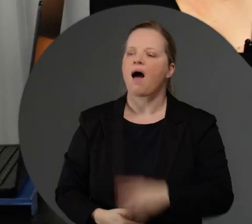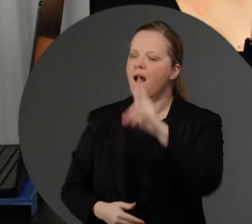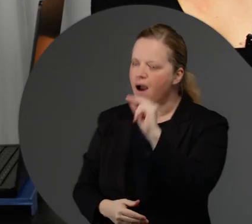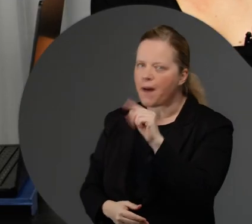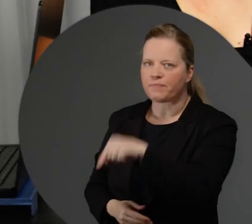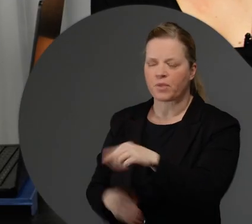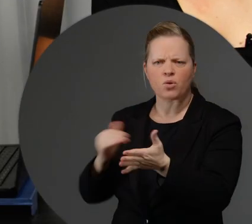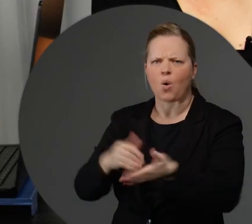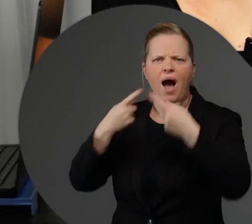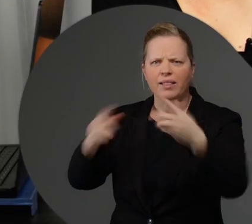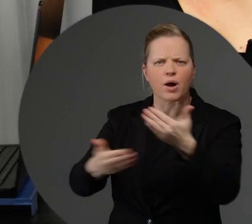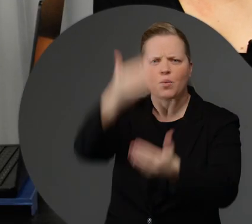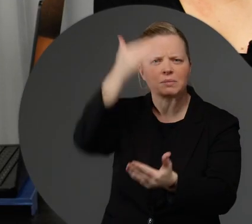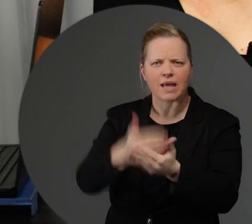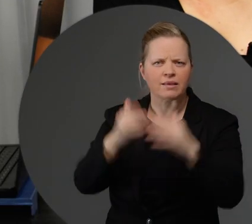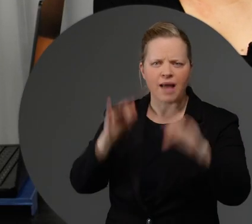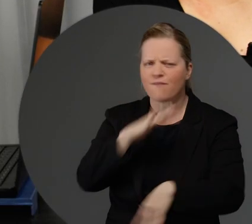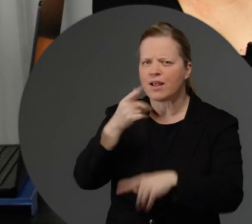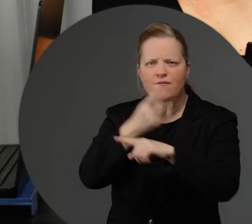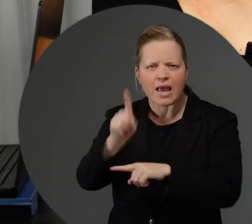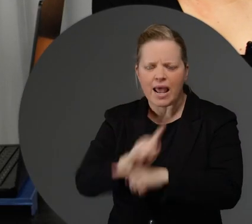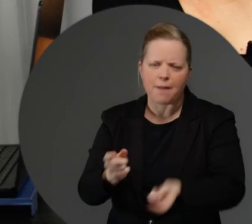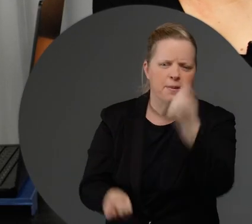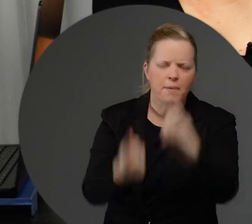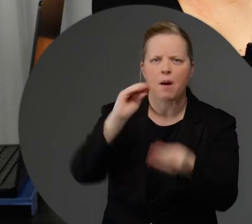Gibt es noch andere Webseiten, wo viele Fehler auftreten oder viele Probleme